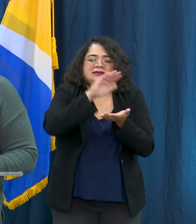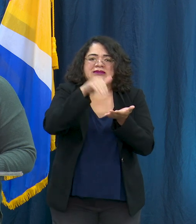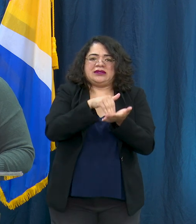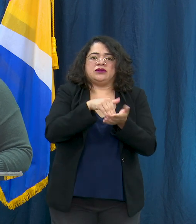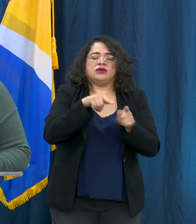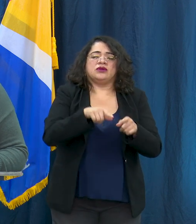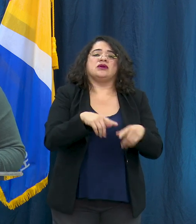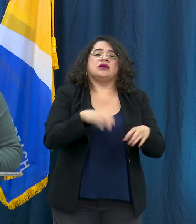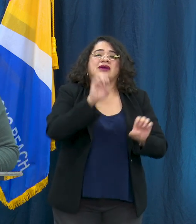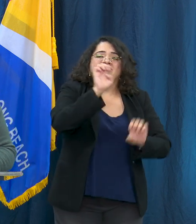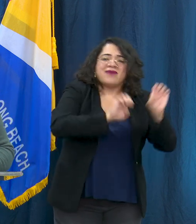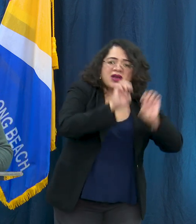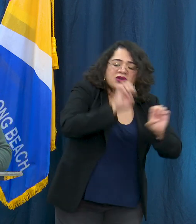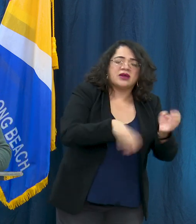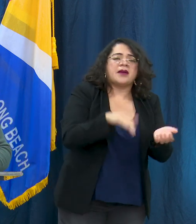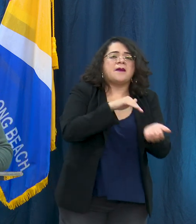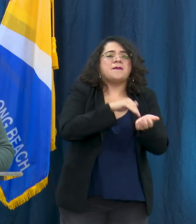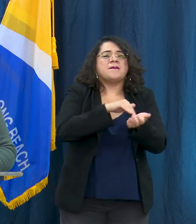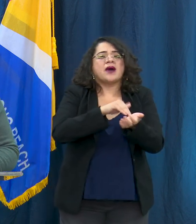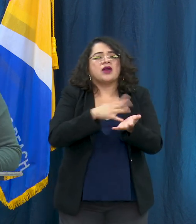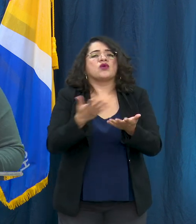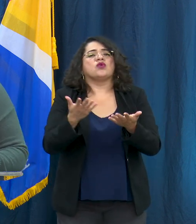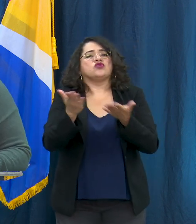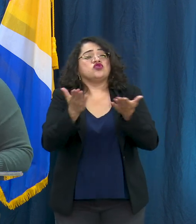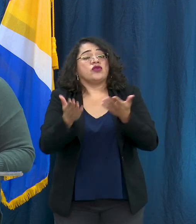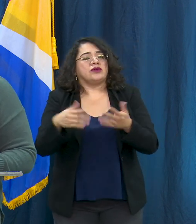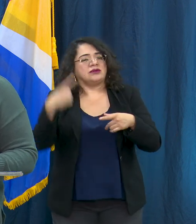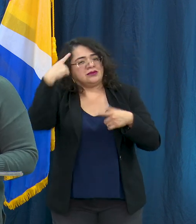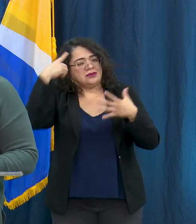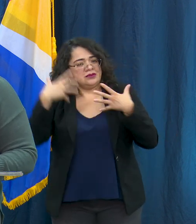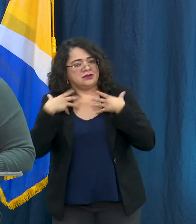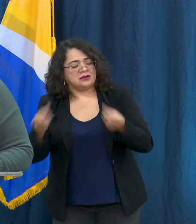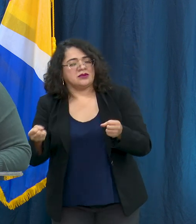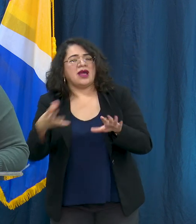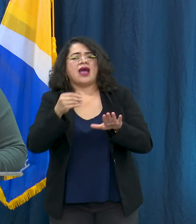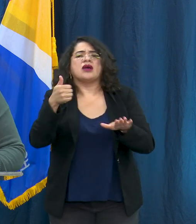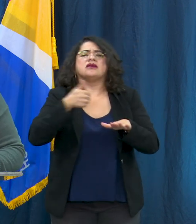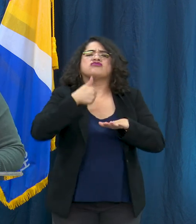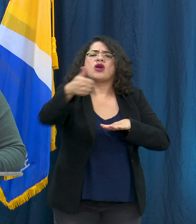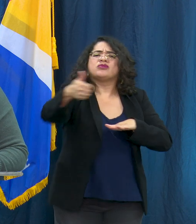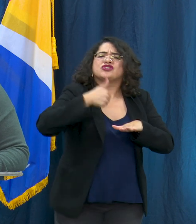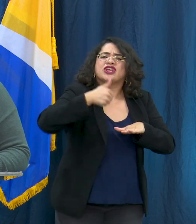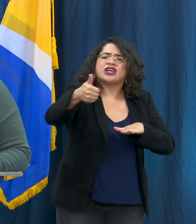médicos la salud mint on lil transport a para ricado x' essencial ins como Zetas